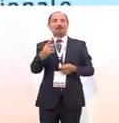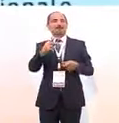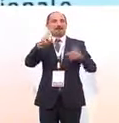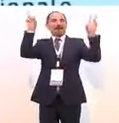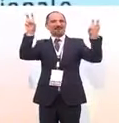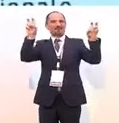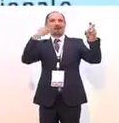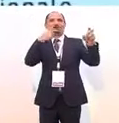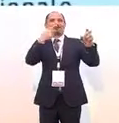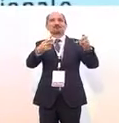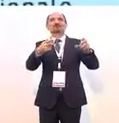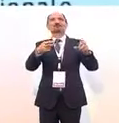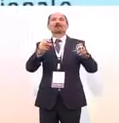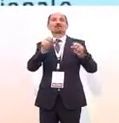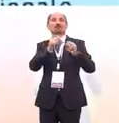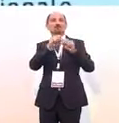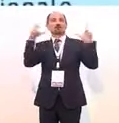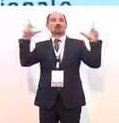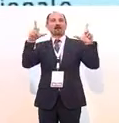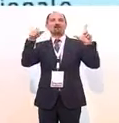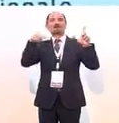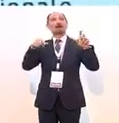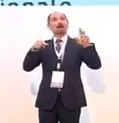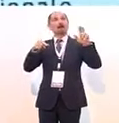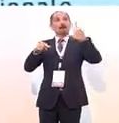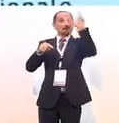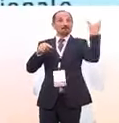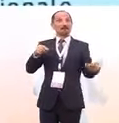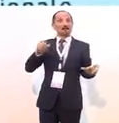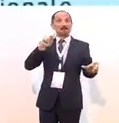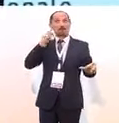oggi dicono “Che sorpresa, l’Italia va meglio della Francia e della Germania”.